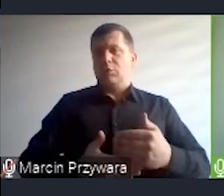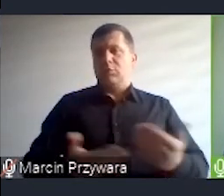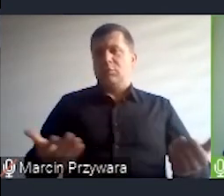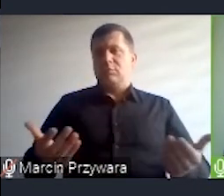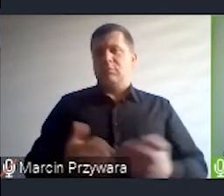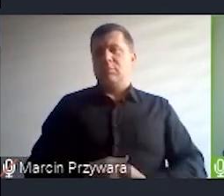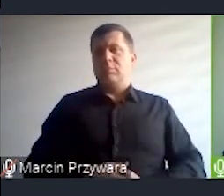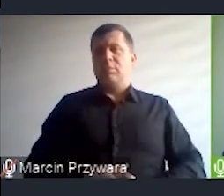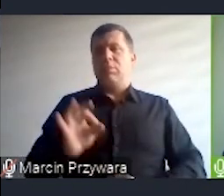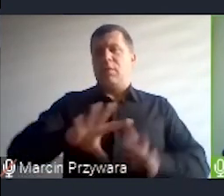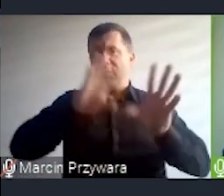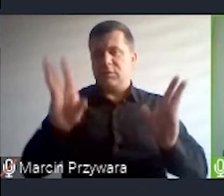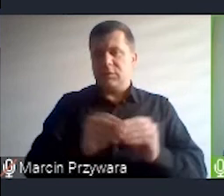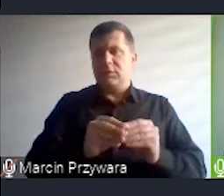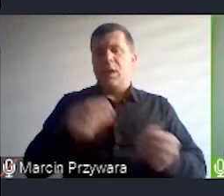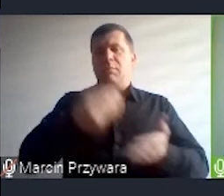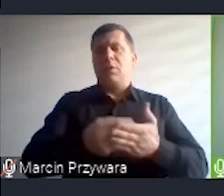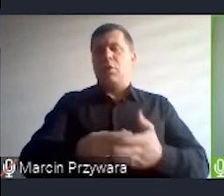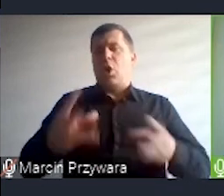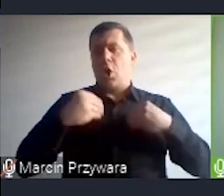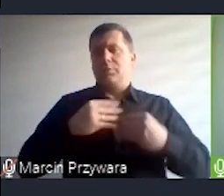ponieważ wszystkie pieniądze otrzymujecie zaliczką.